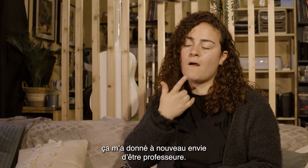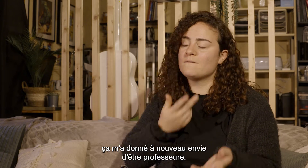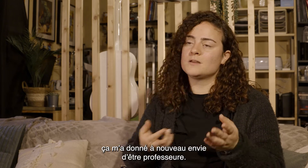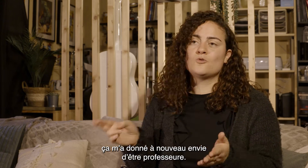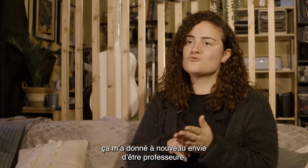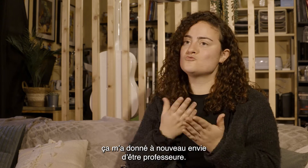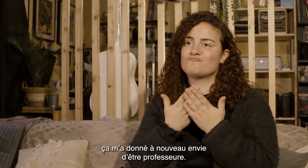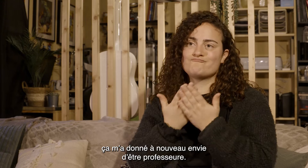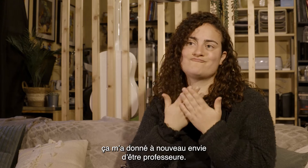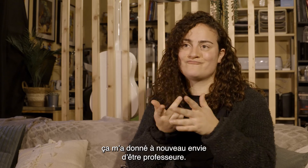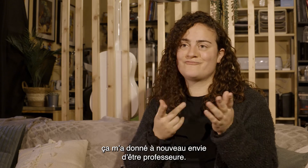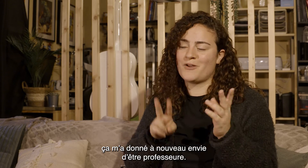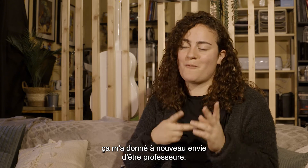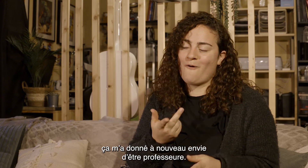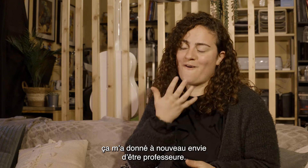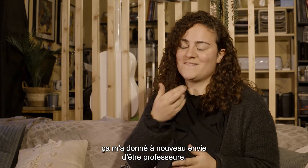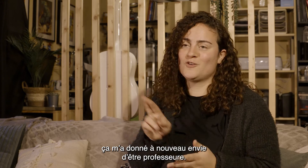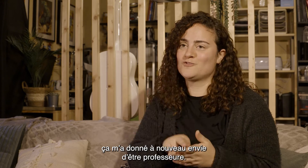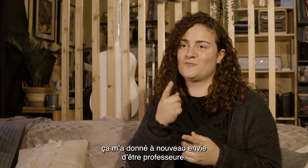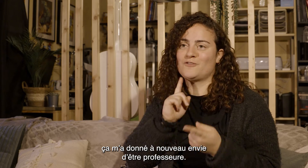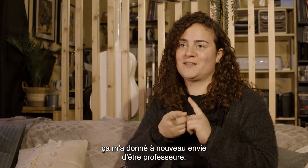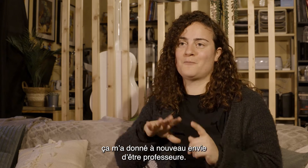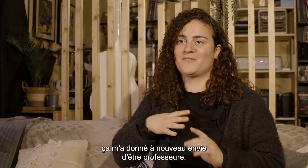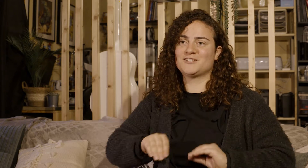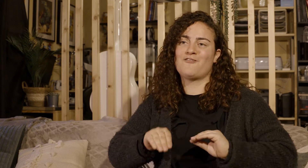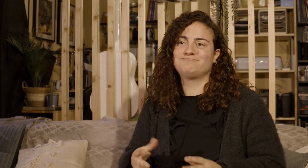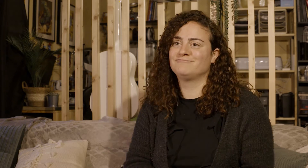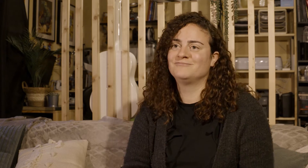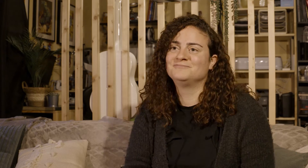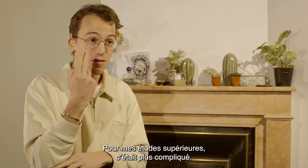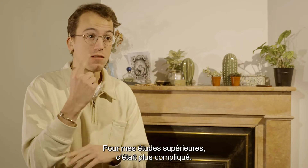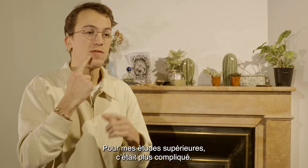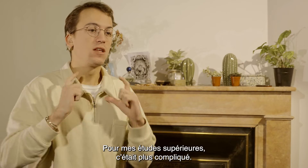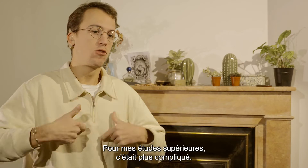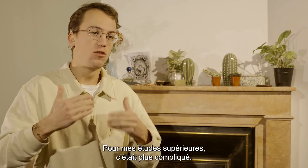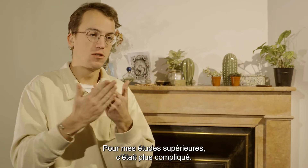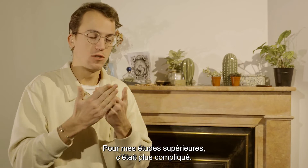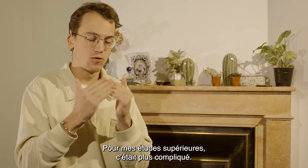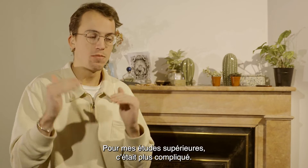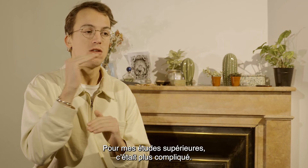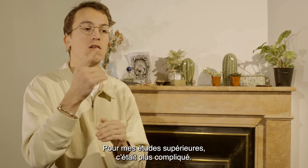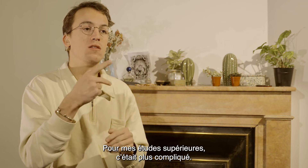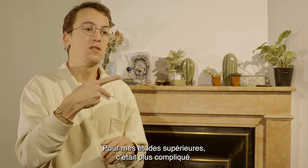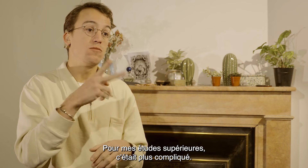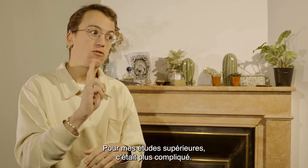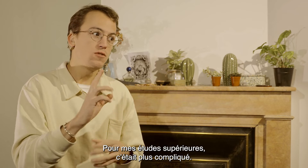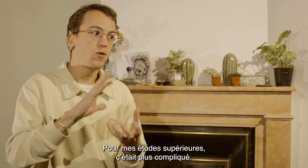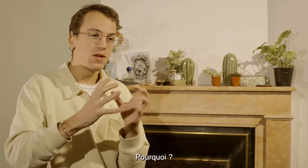ça m’a donné à nouveau envie d’être professeure. Pour mes études supérieures, c’était plus compliqué.